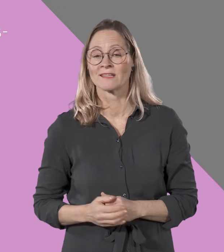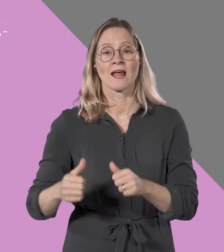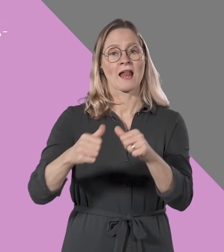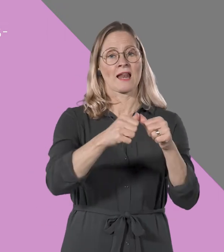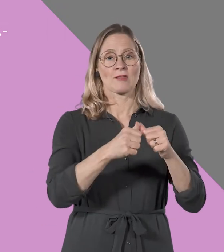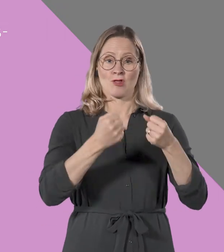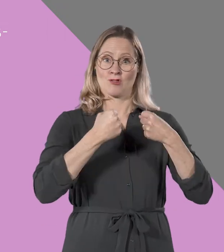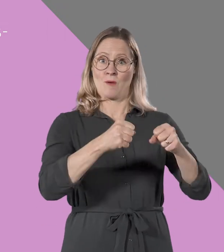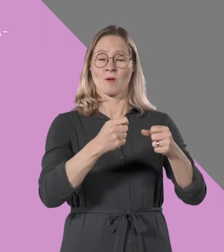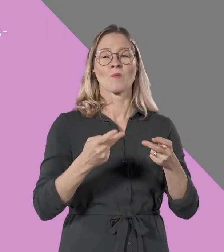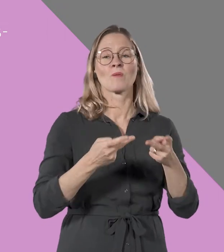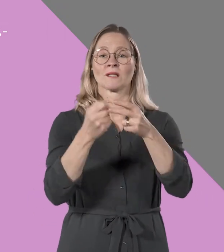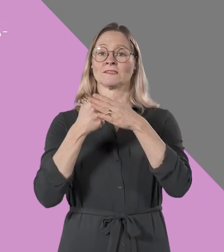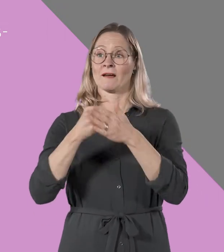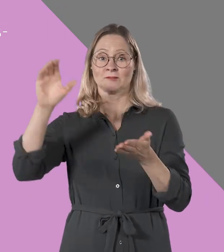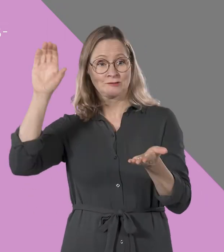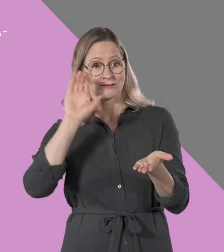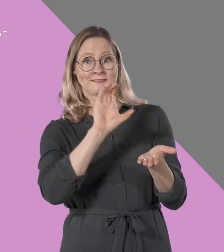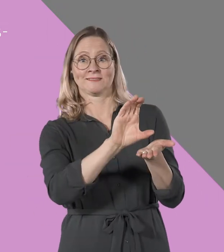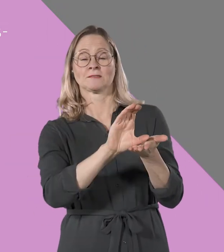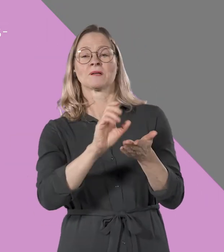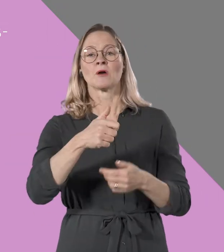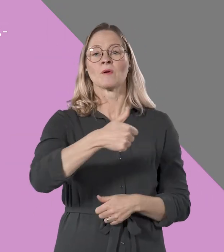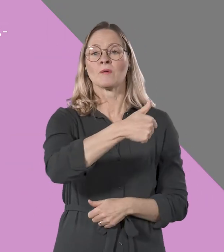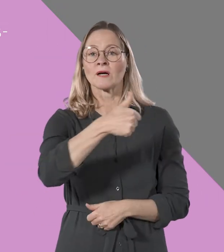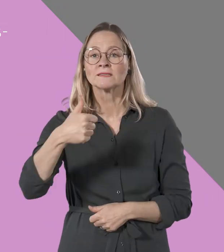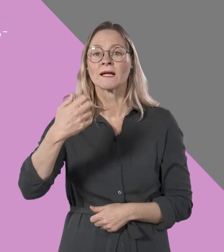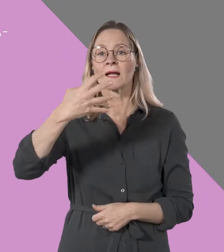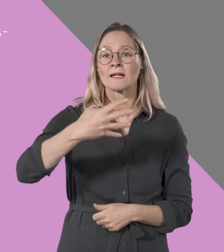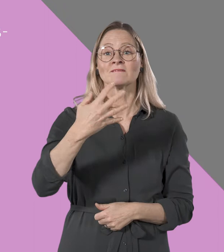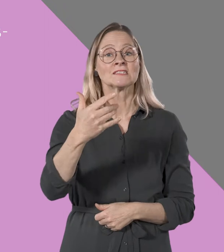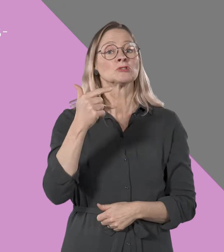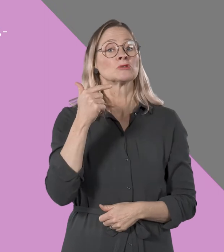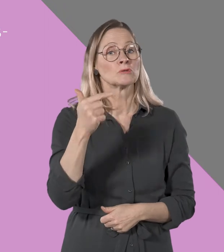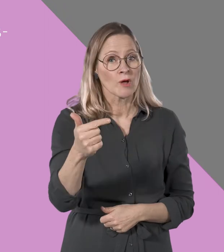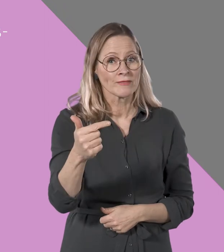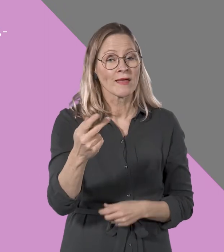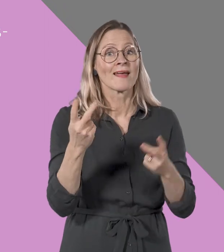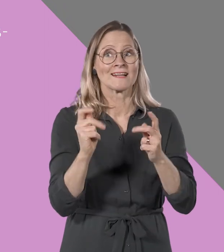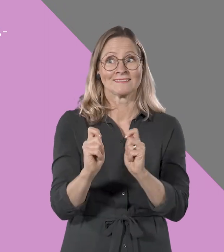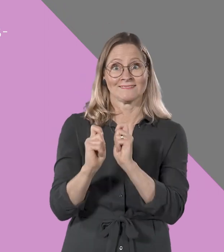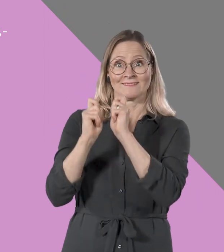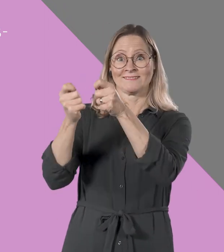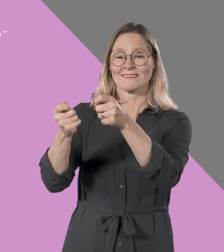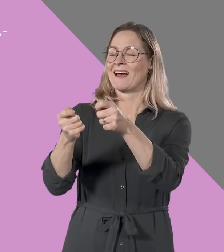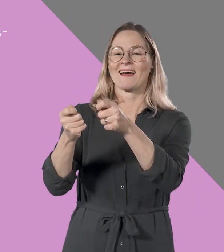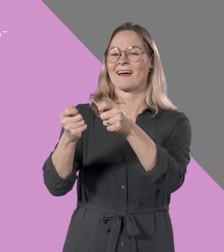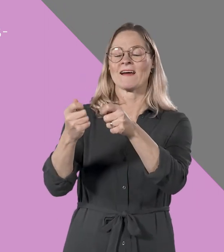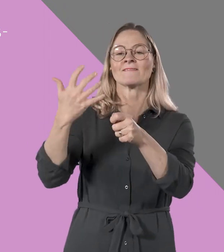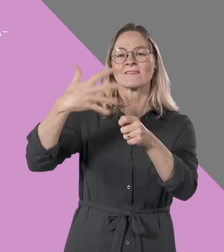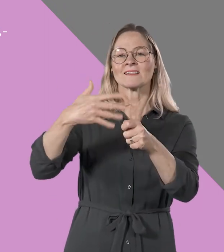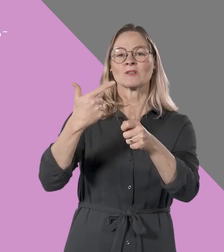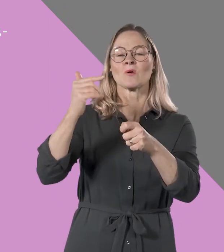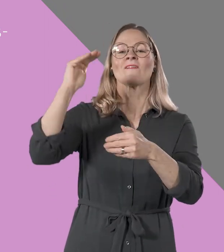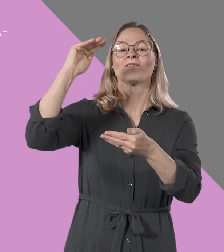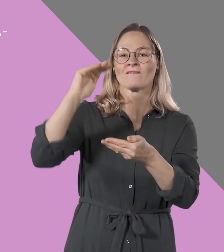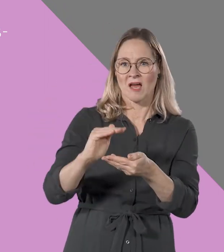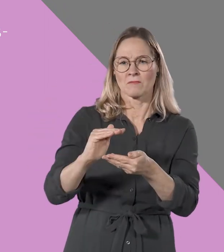Yleisavustus liiton toimintaan on 945 000 €, eli 55 000 euroa vähemmän kuin haettu summa.